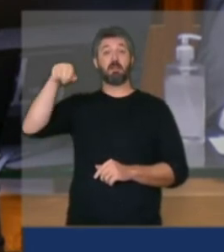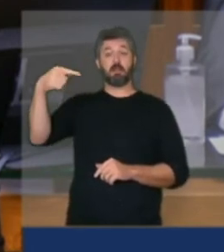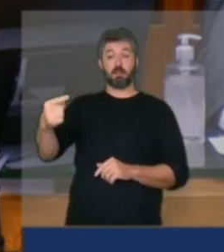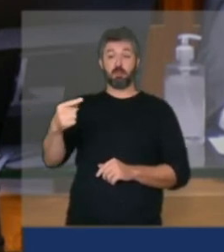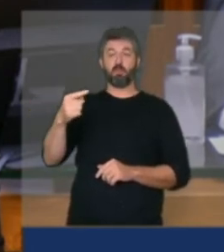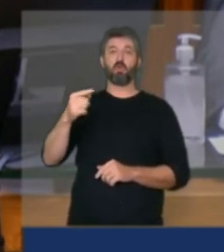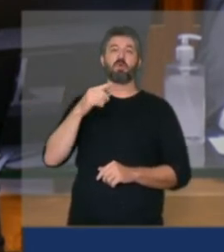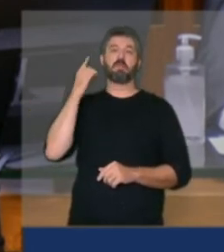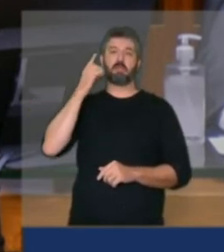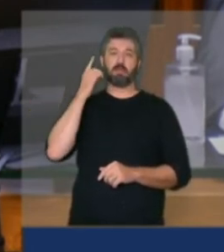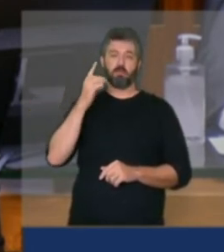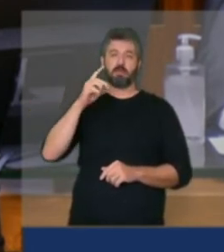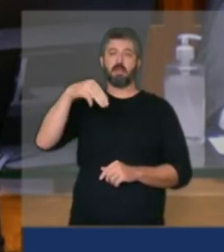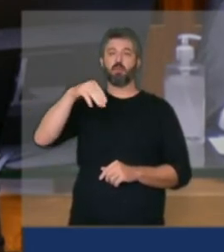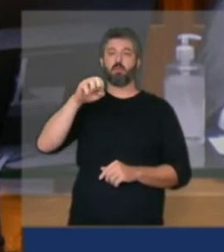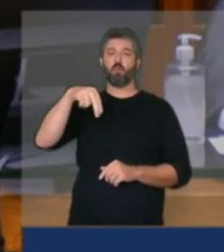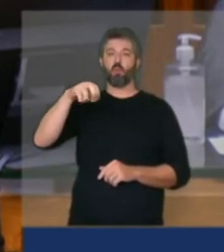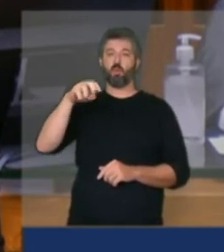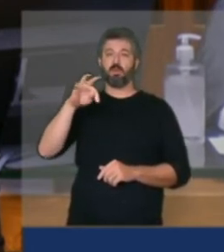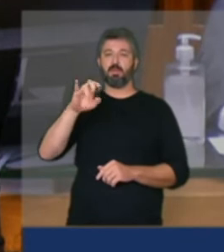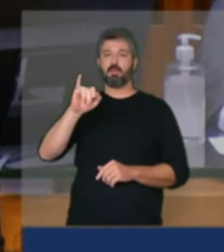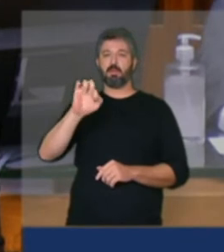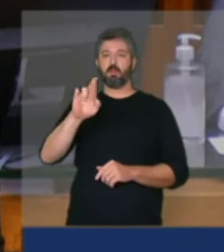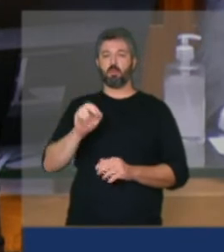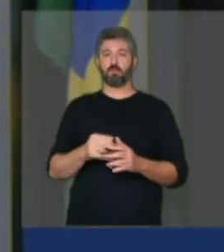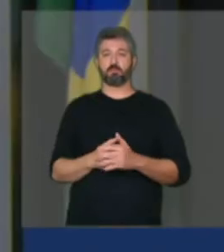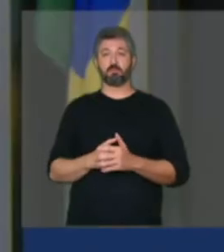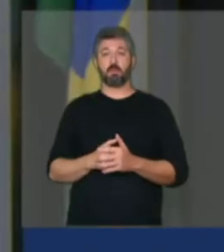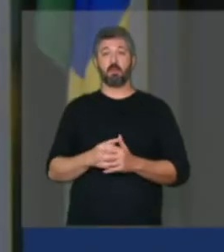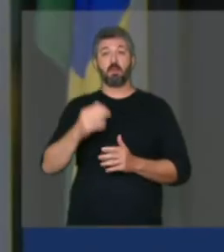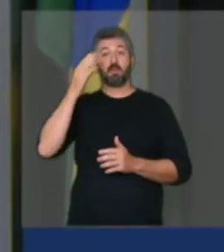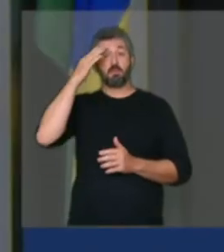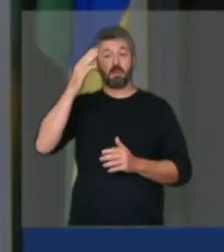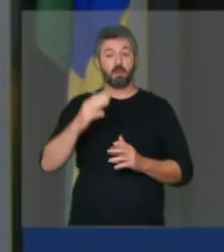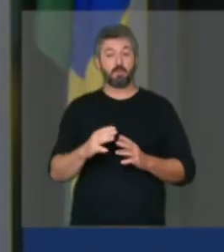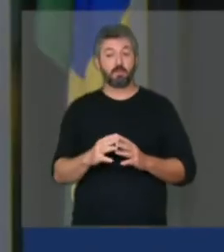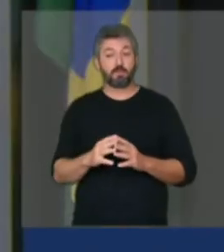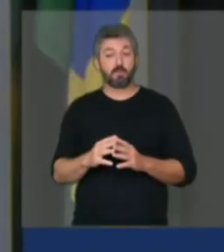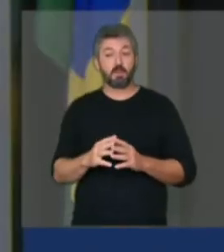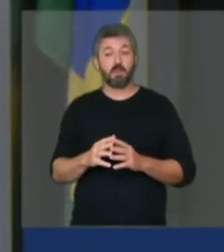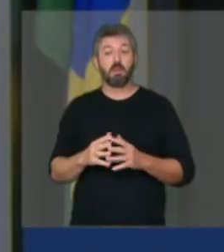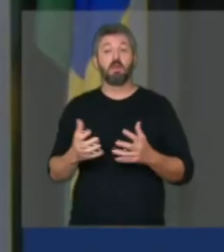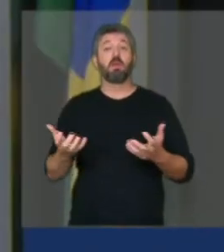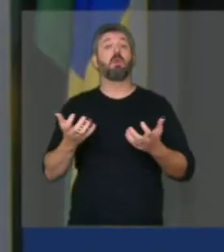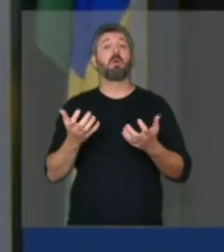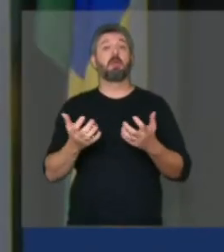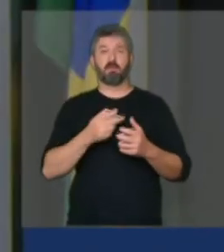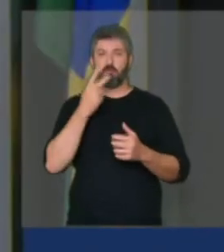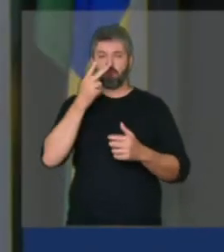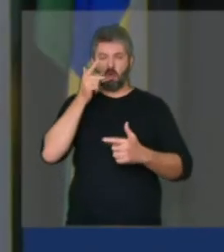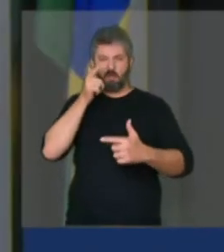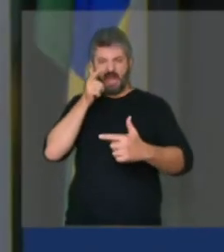DEPUTADO LEONARDO MONTEIRO. -- [DEPUTADO]: OBRIGADO, PRESIDENTE GILBERTO. EU QUERIA FALAR DE UMA AGRESSÃO QUE EU SOFRI HOJE NA CPI DA PANDEMIA.